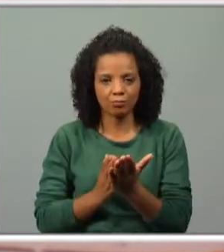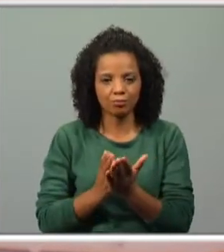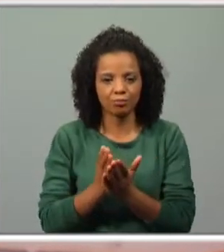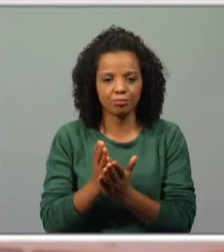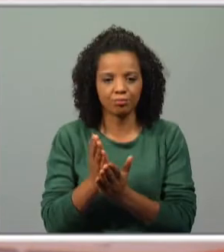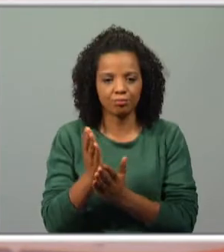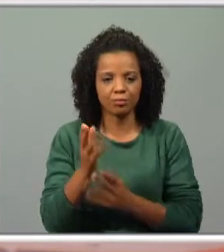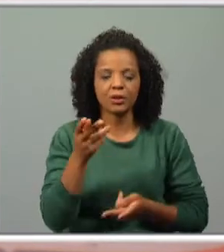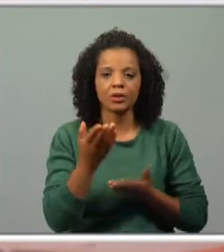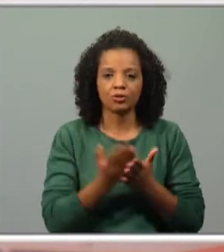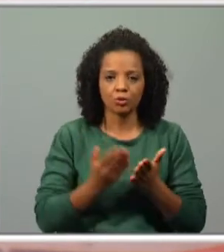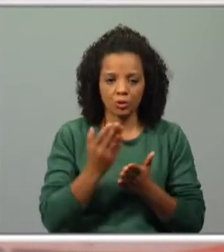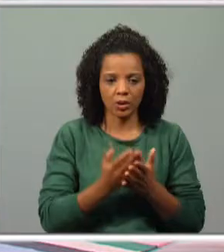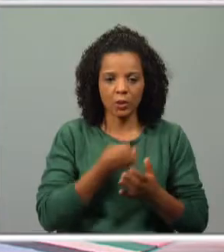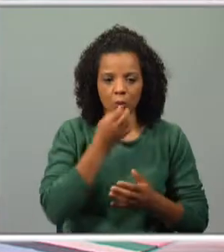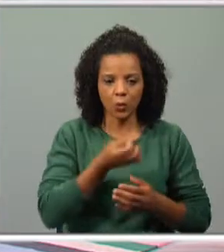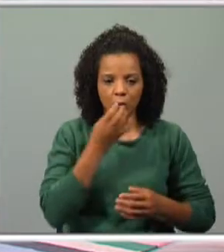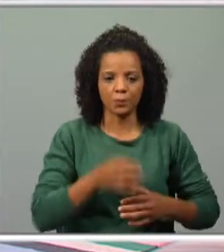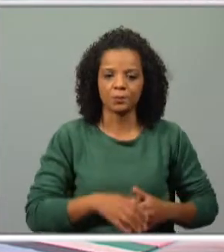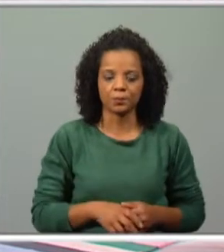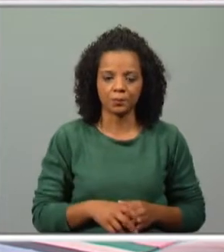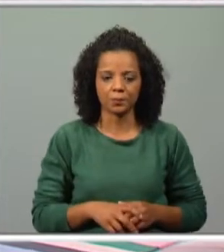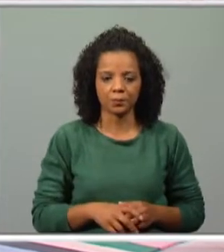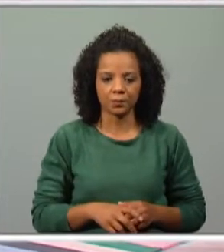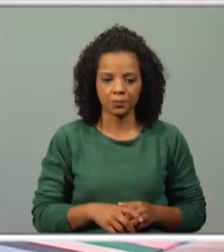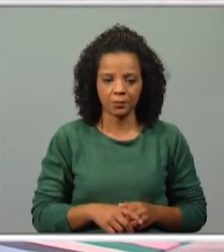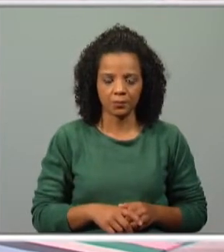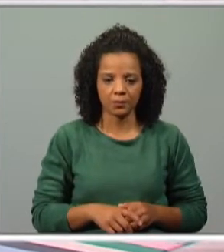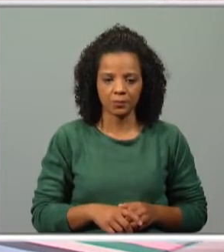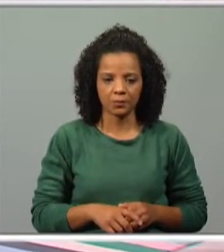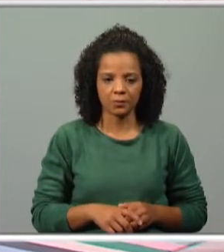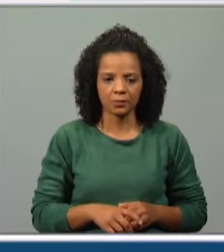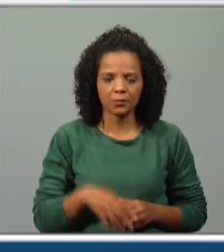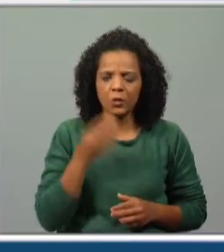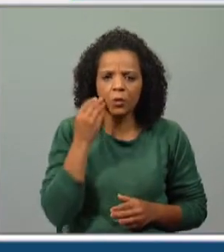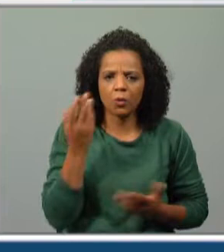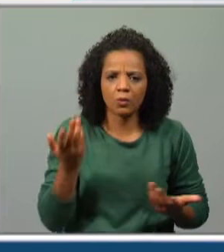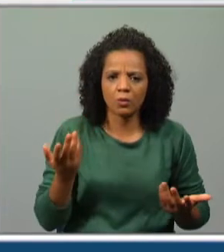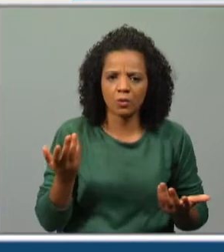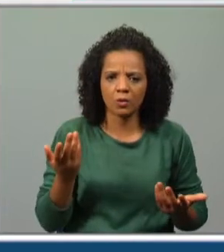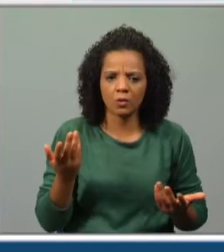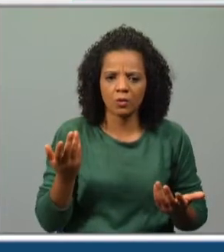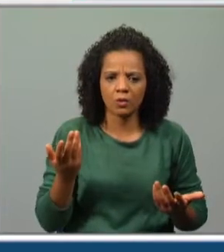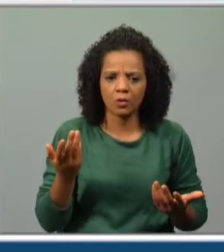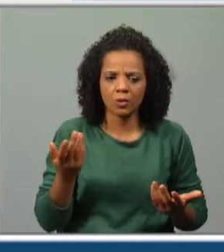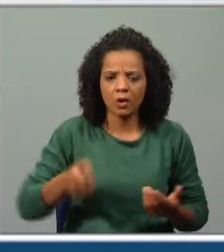com a análise do Nosso conto Mas como que Bolsas de ouro podem pagar 分析我們的故事但黃金錢包如何支付